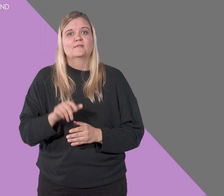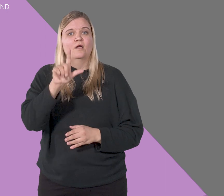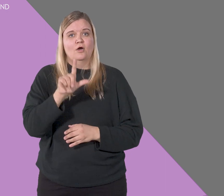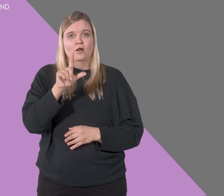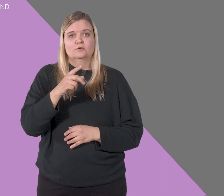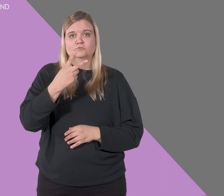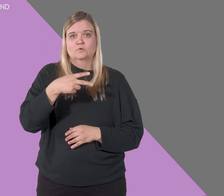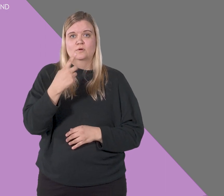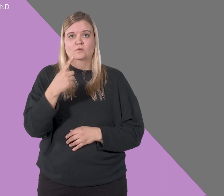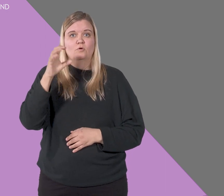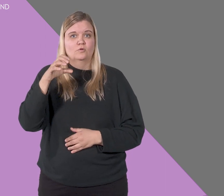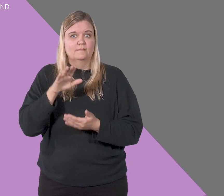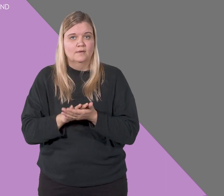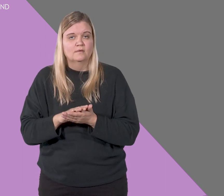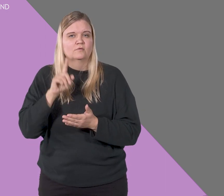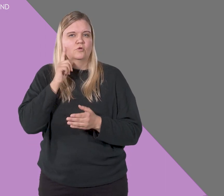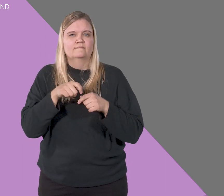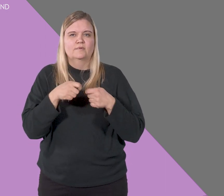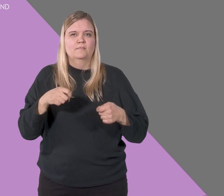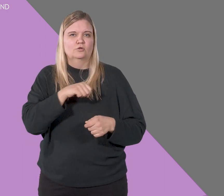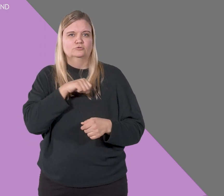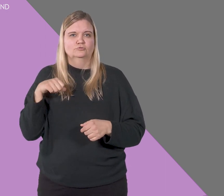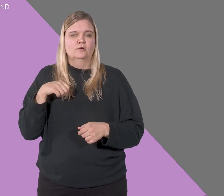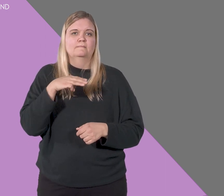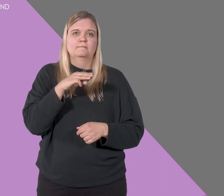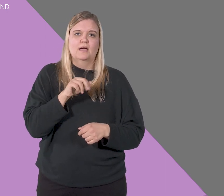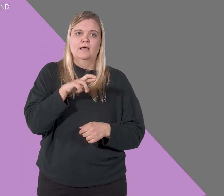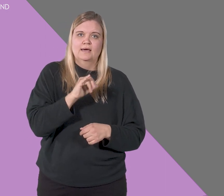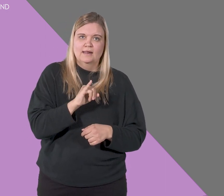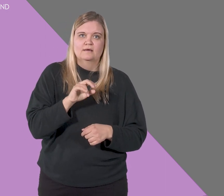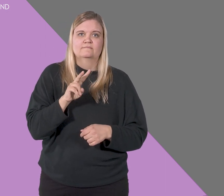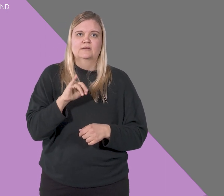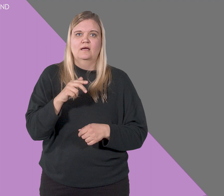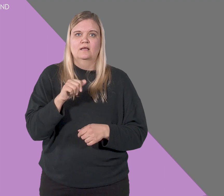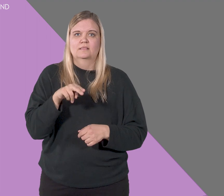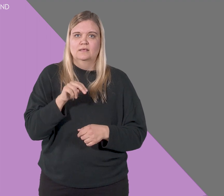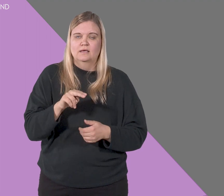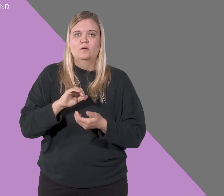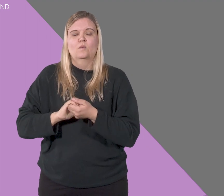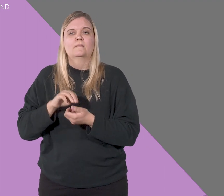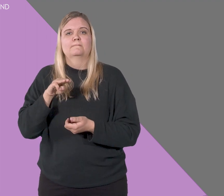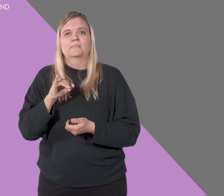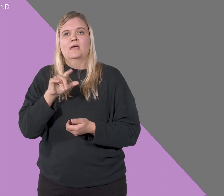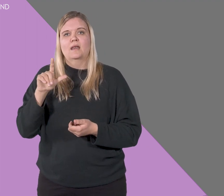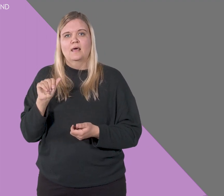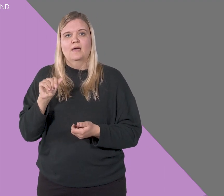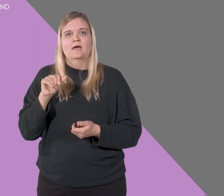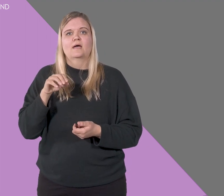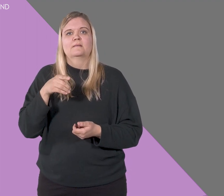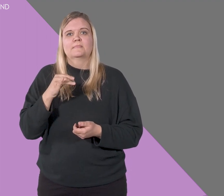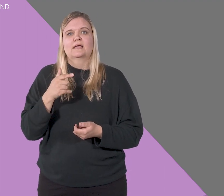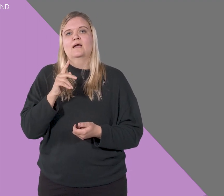Medlemmarna i Finlands Dövas Förbunds styrelse Mari Virtanen och Milla Pitkänen -